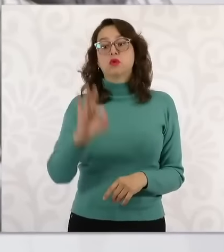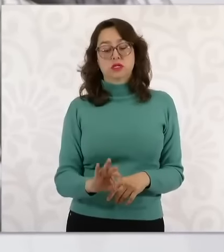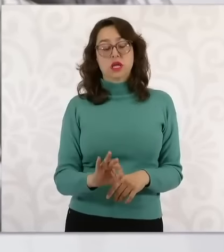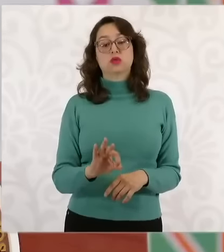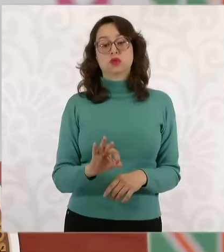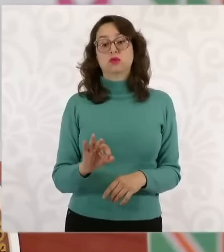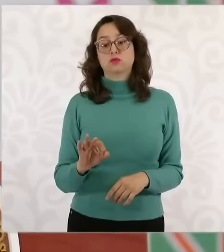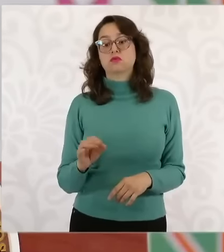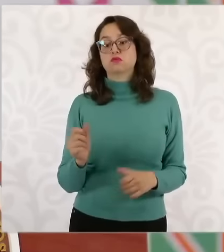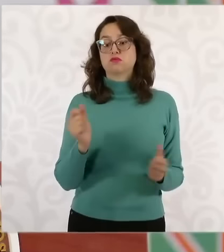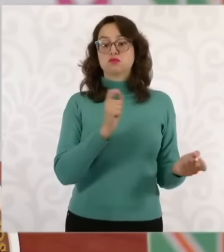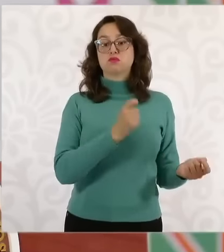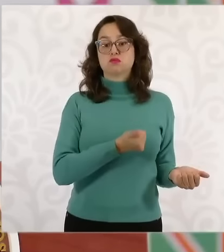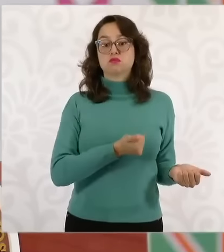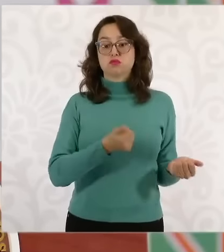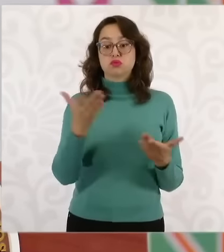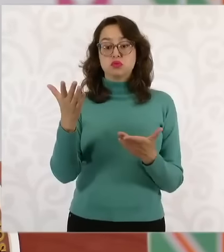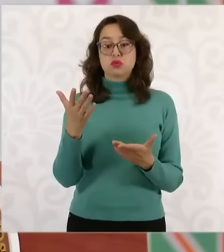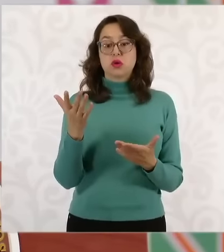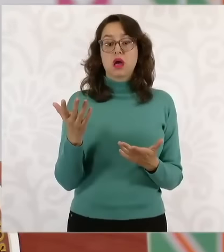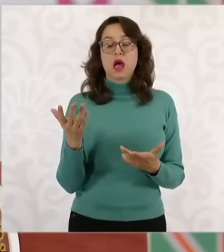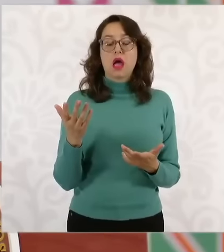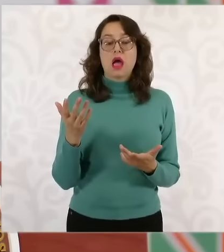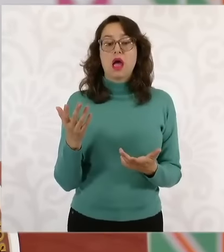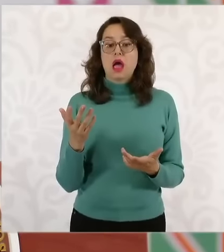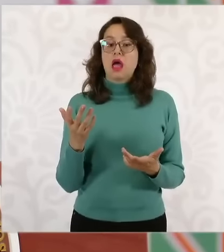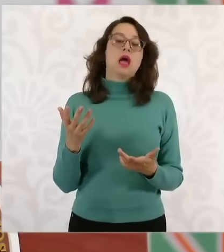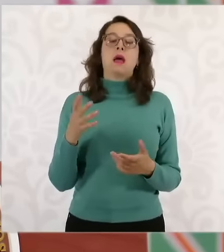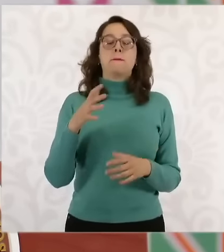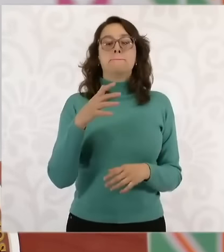profesional, porque no todos salen de Pachuca, sino que ya tienen tres centros en donde están